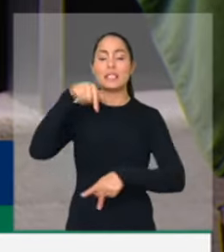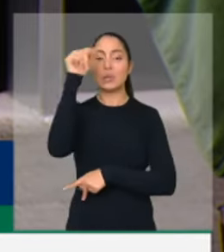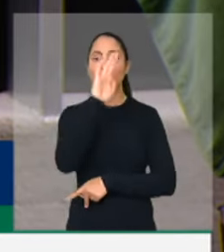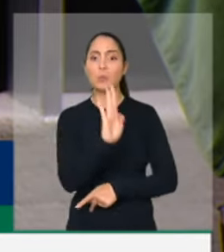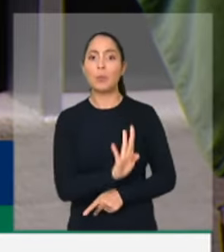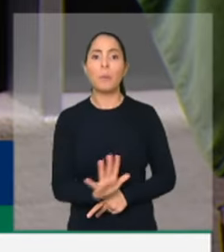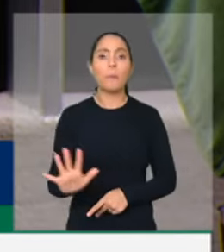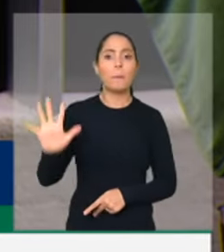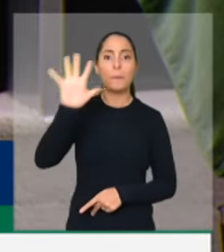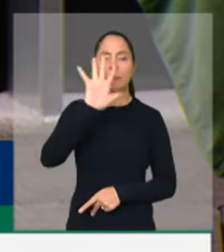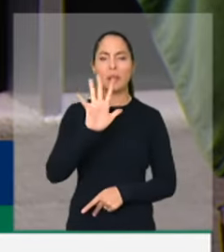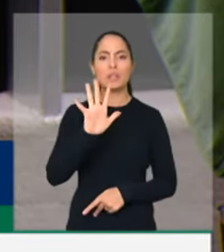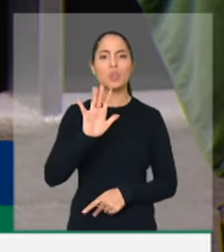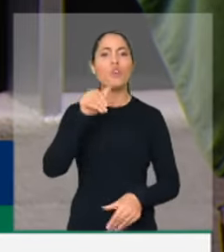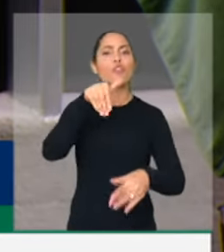RESPONDER POR ISSO, ELE TEM QUE PAGAR PELOS SEUS CRIMES E